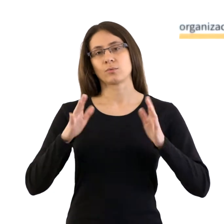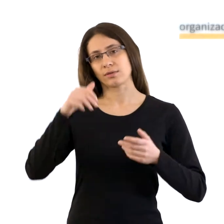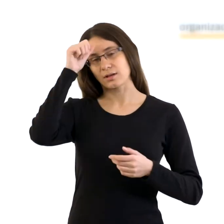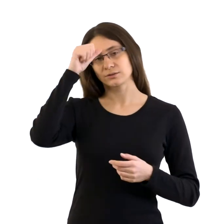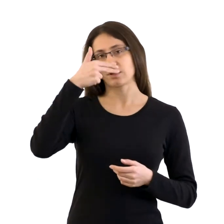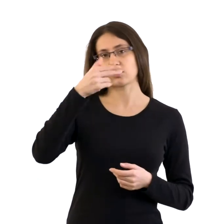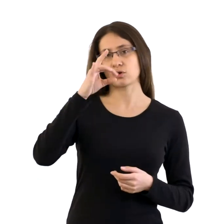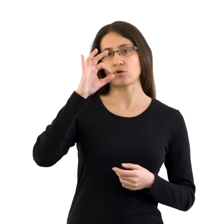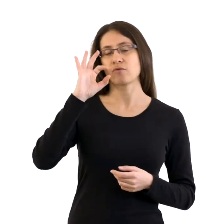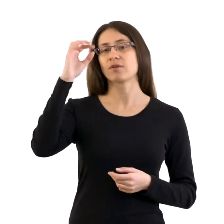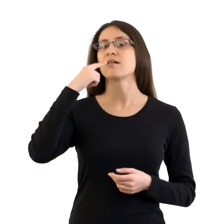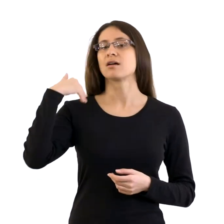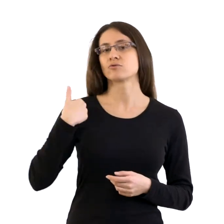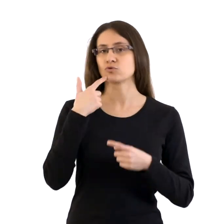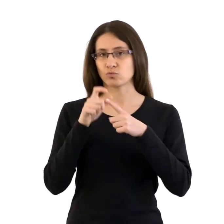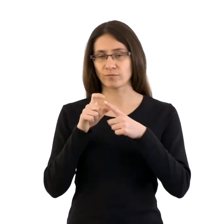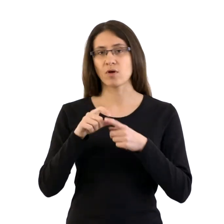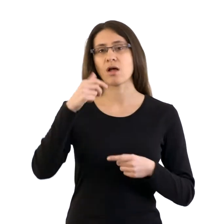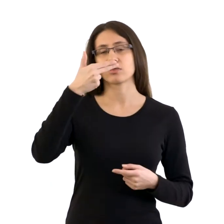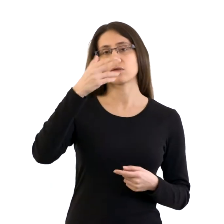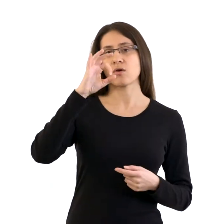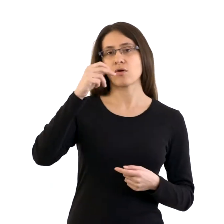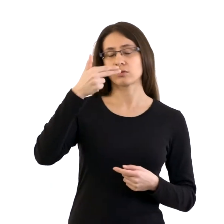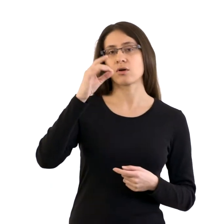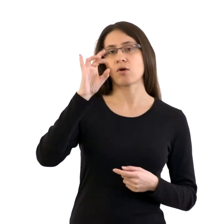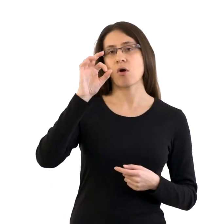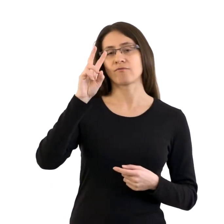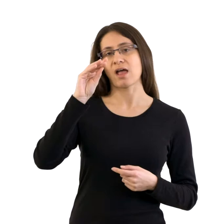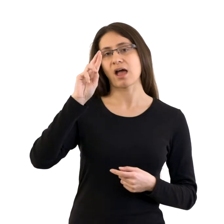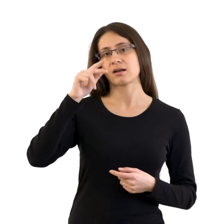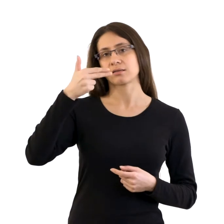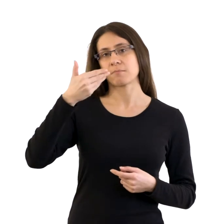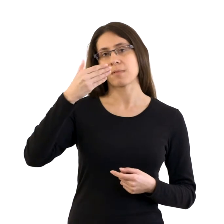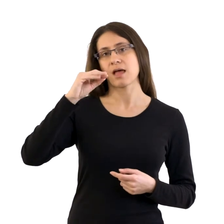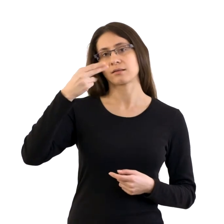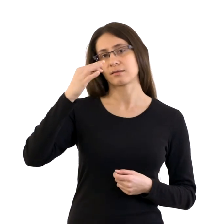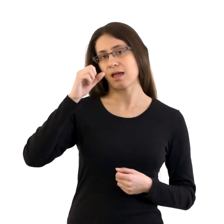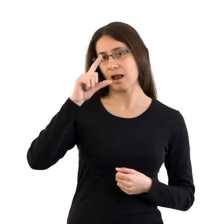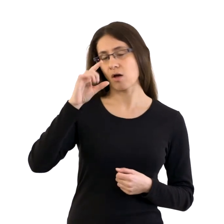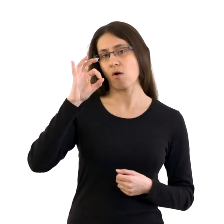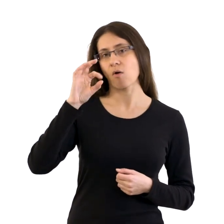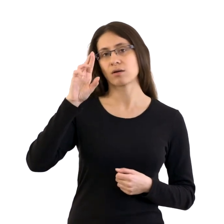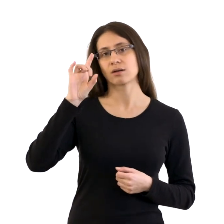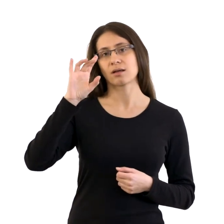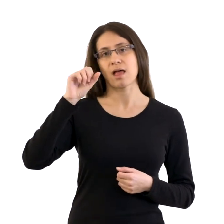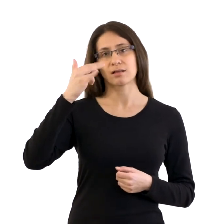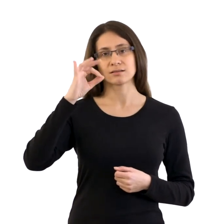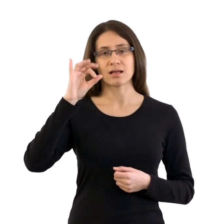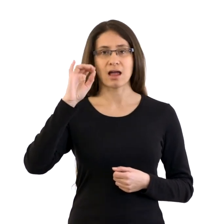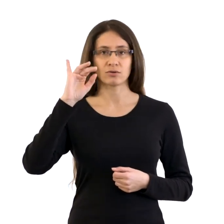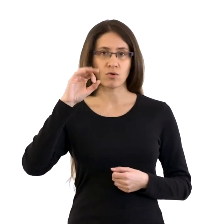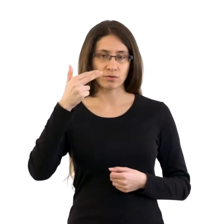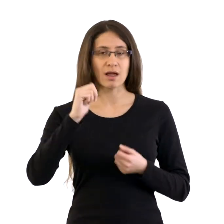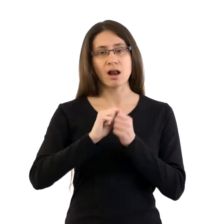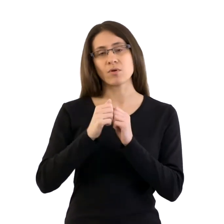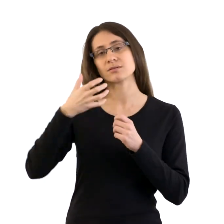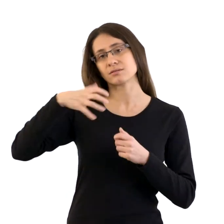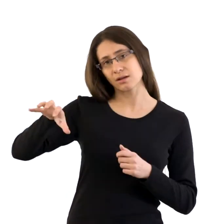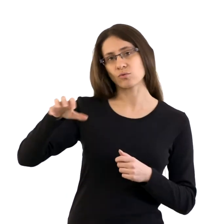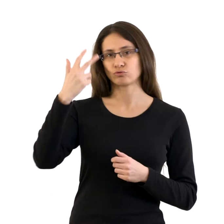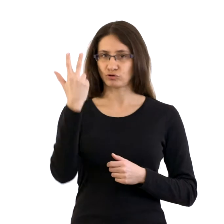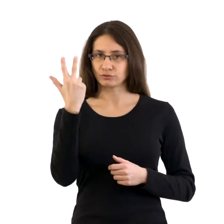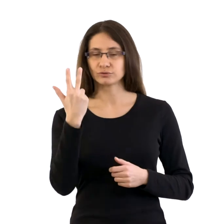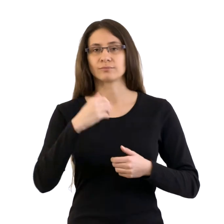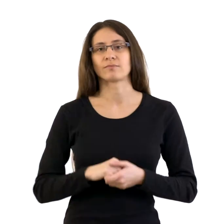W skrócie NGO (z jęz. ang. – non-governmental organisation) lub trzeci sektor.